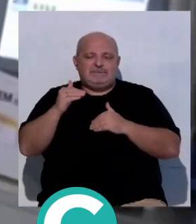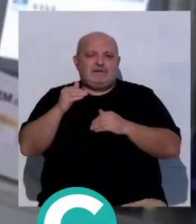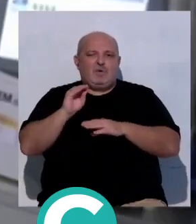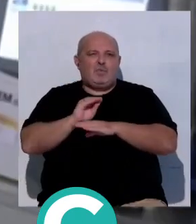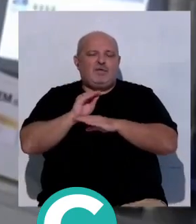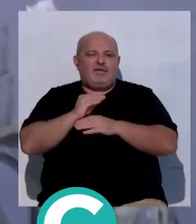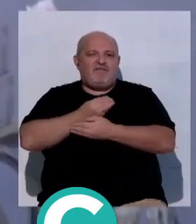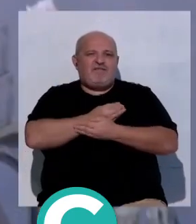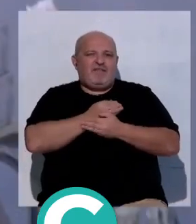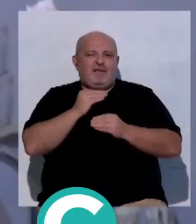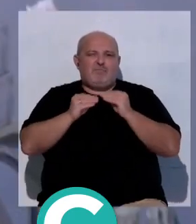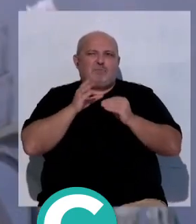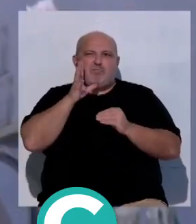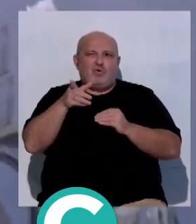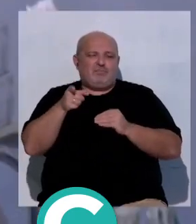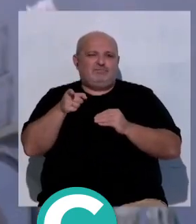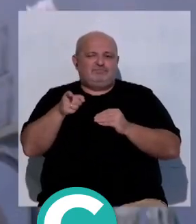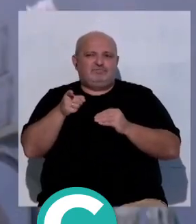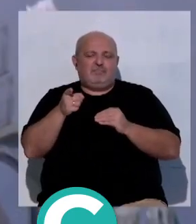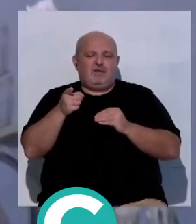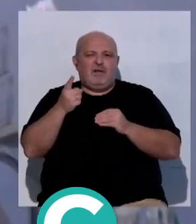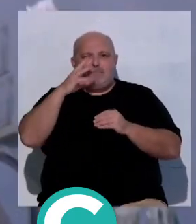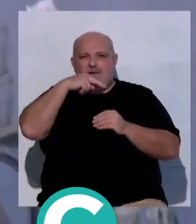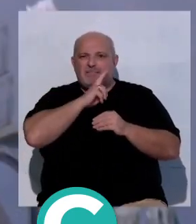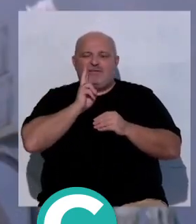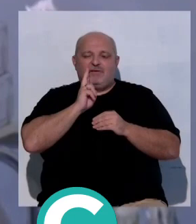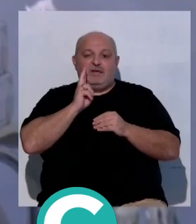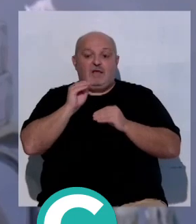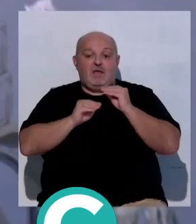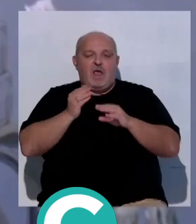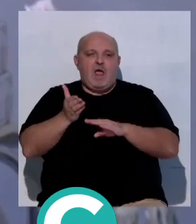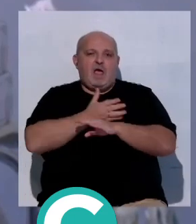a los bebés por el impacto que tiene para los padres la llegada de su hijo antes del término